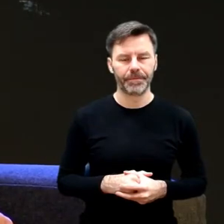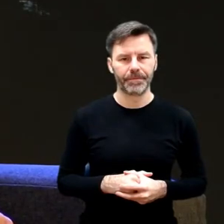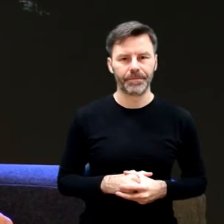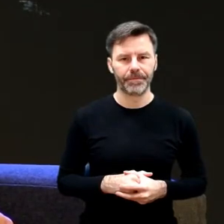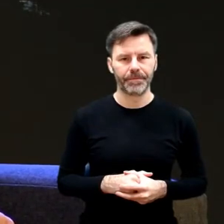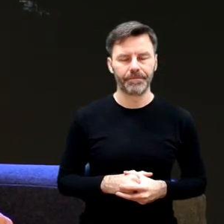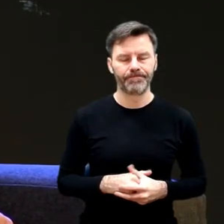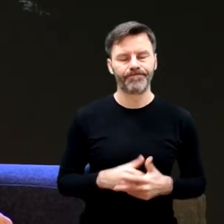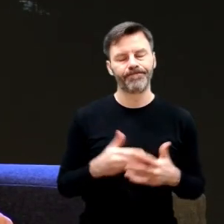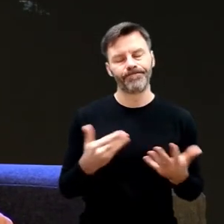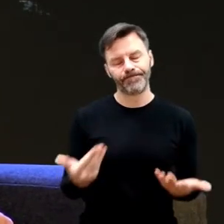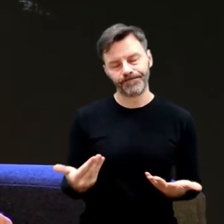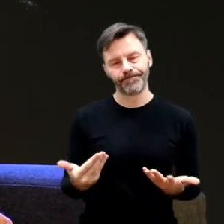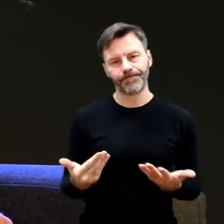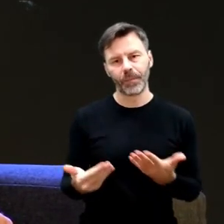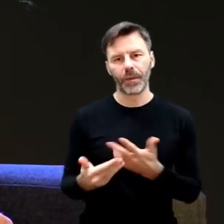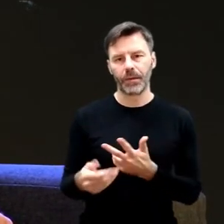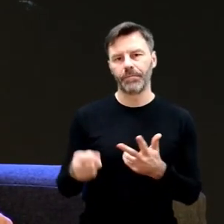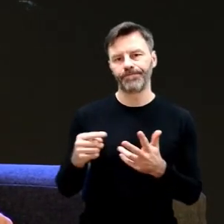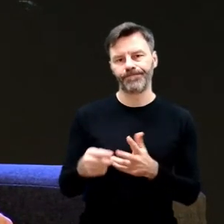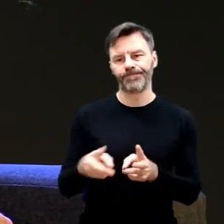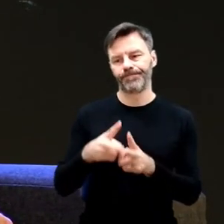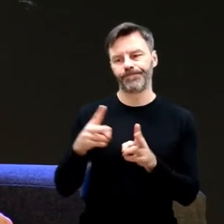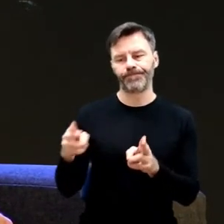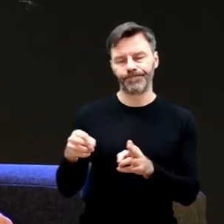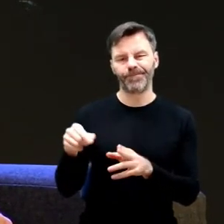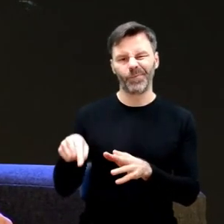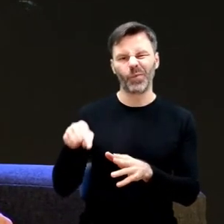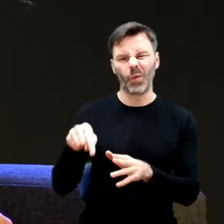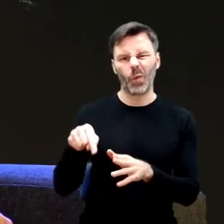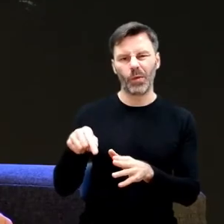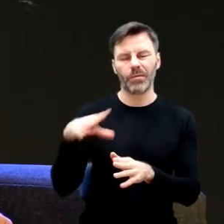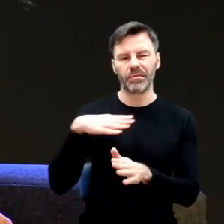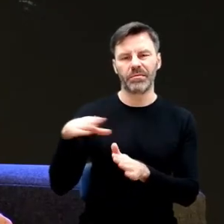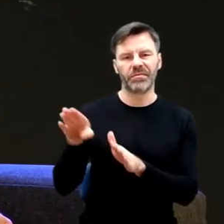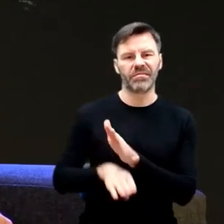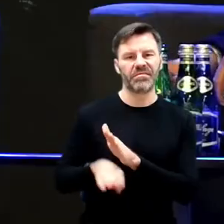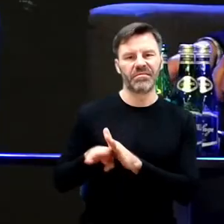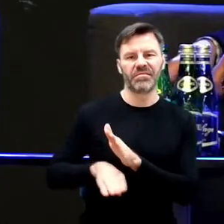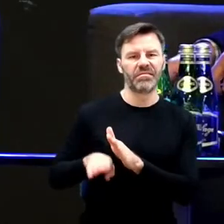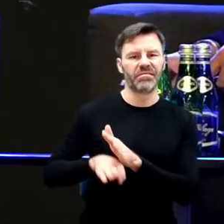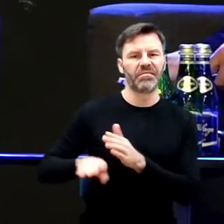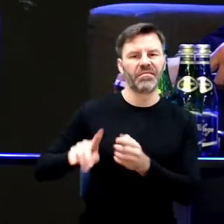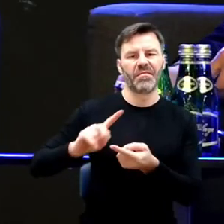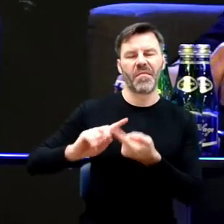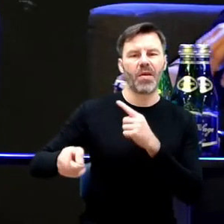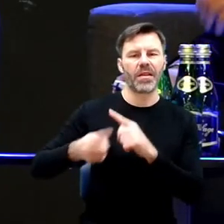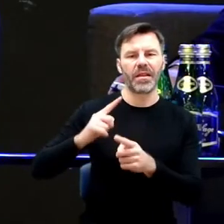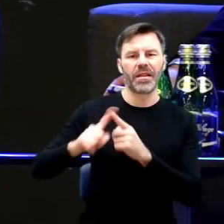został w polityce lokalnej, w polityce centralnej,